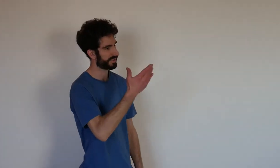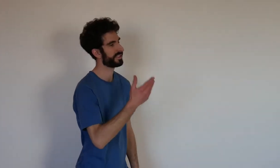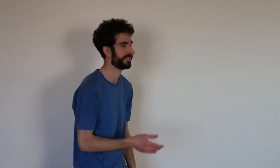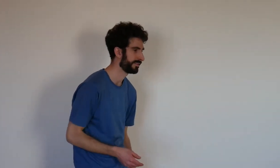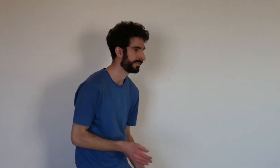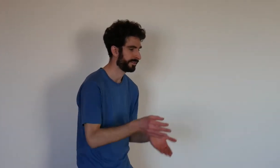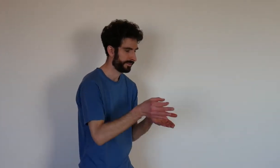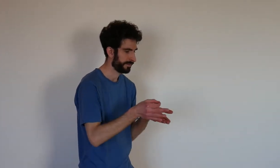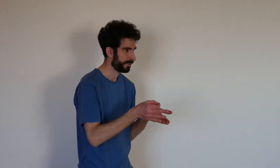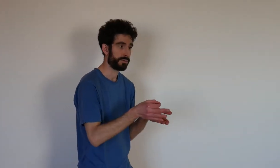Merci !